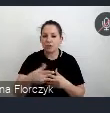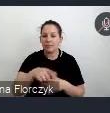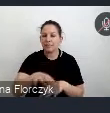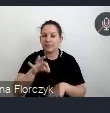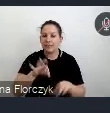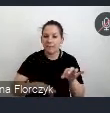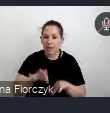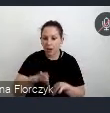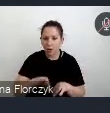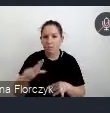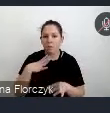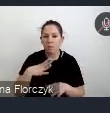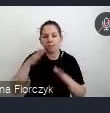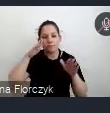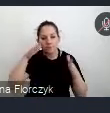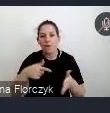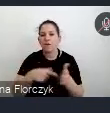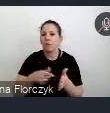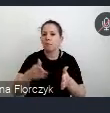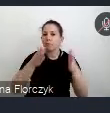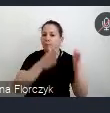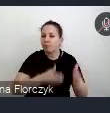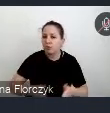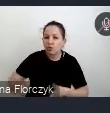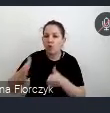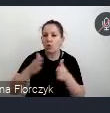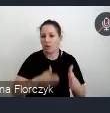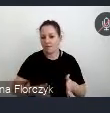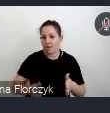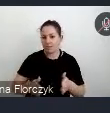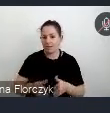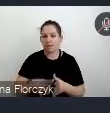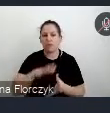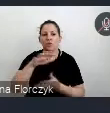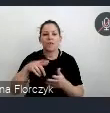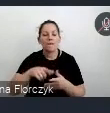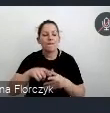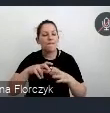które były poświęcone właśnie przygotowaniu do Światowego Forum Miejskiego w Katowicach.